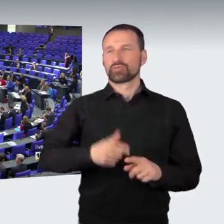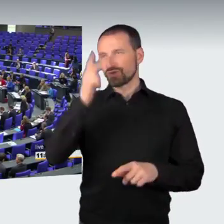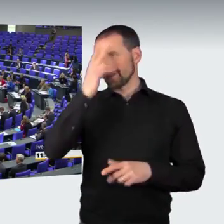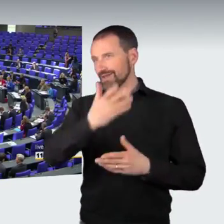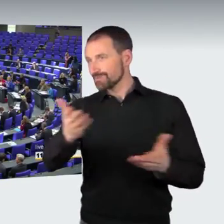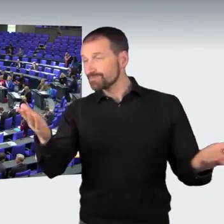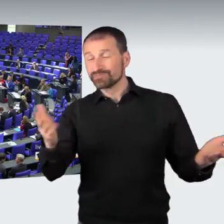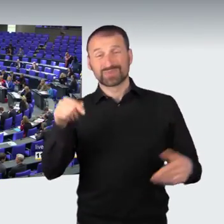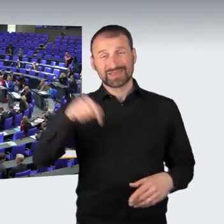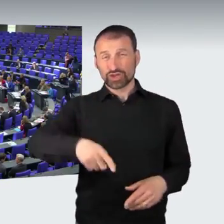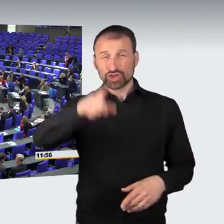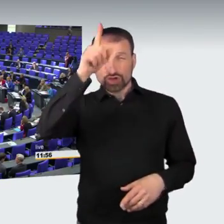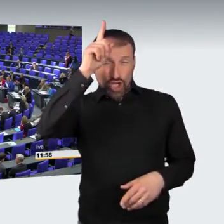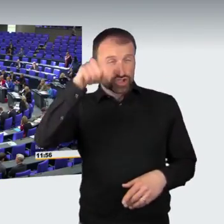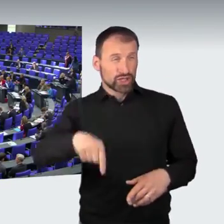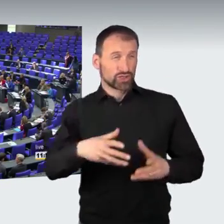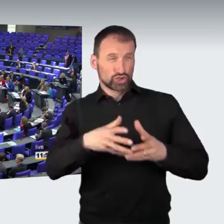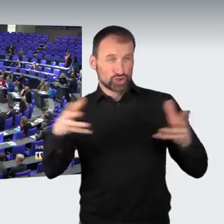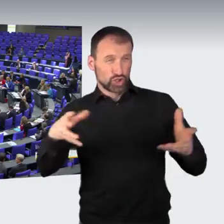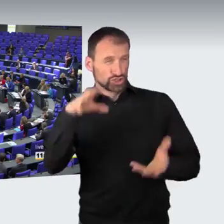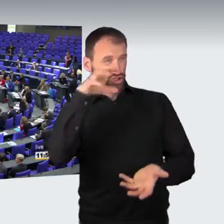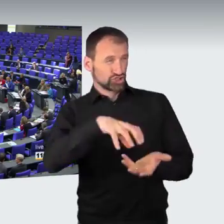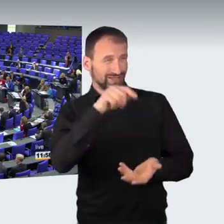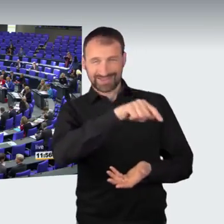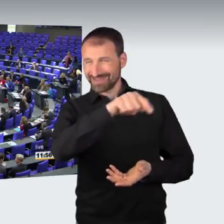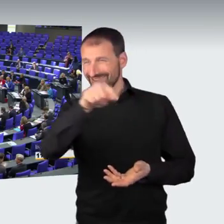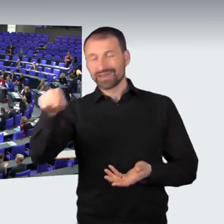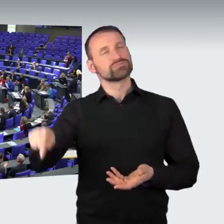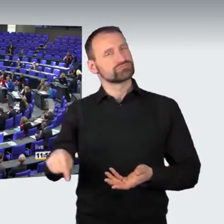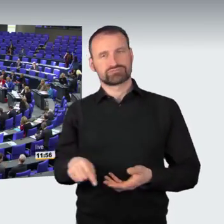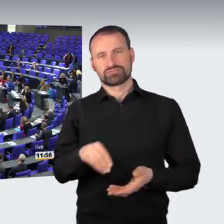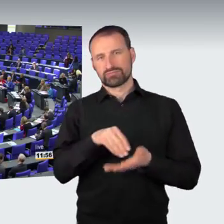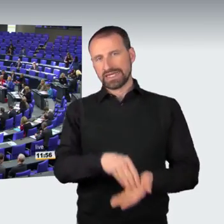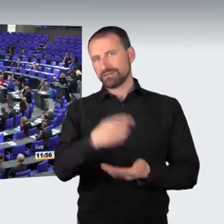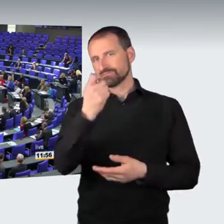In deutschen Großstädten sind die Mietpreise in wenigen Jahren